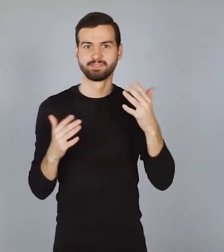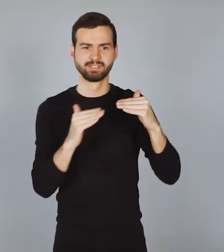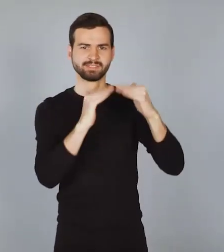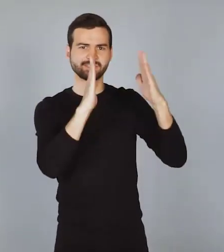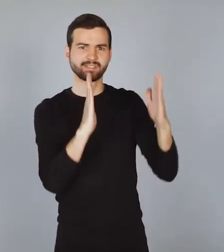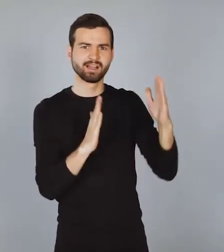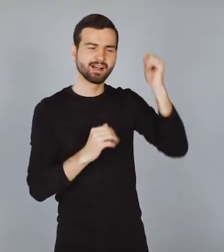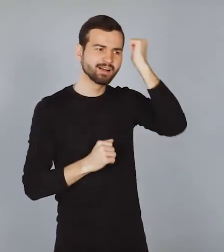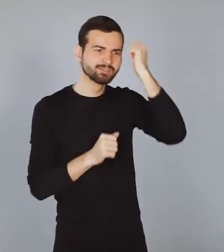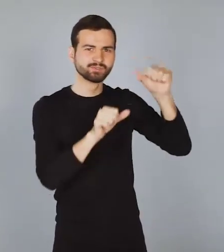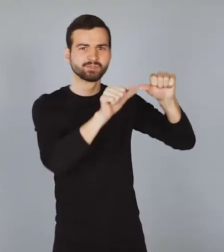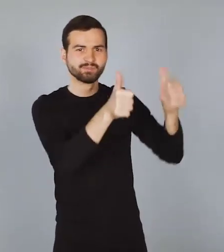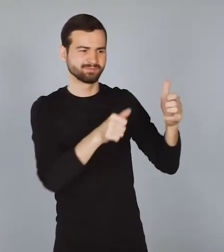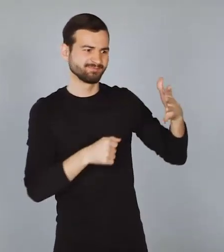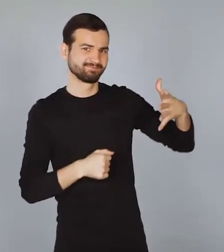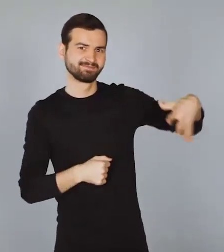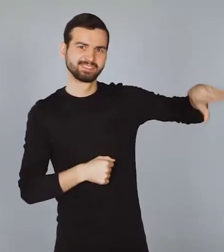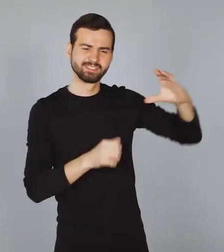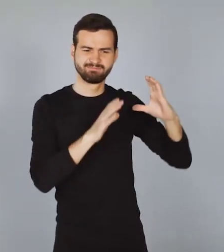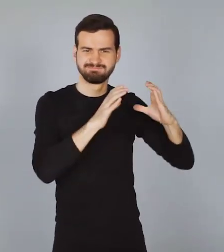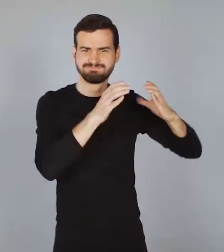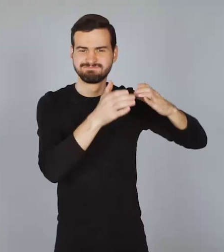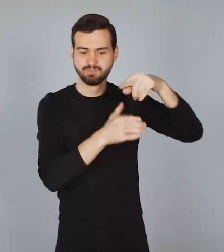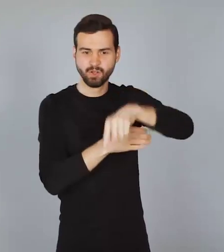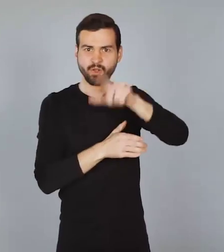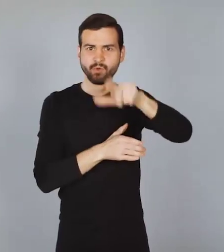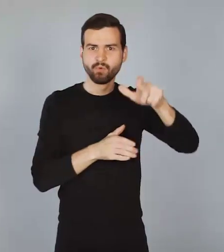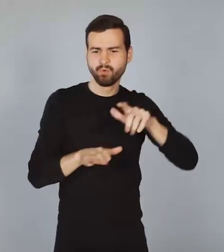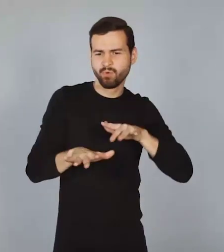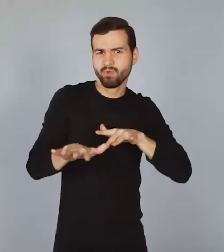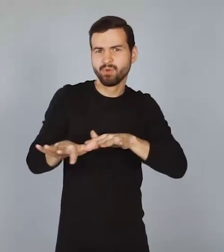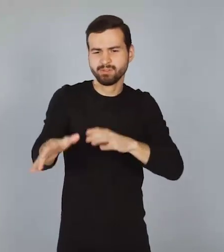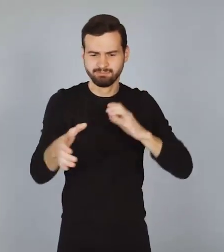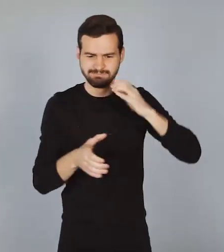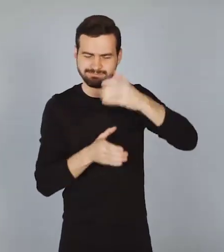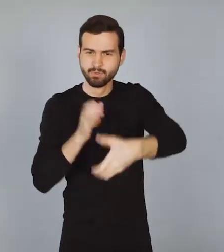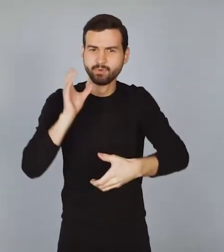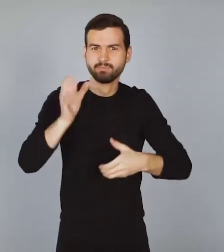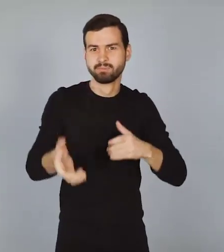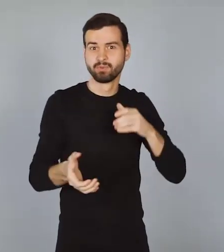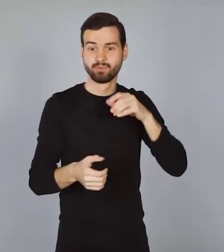Здания, статуи - все низвергается вниз и летит прямо на обезумевшую толпу.